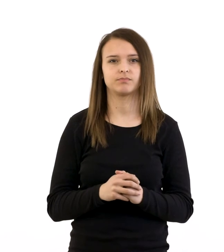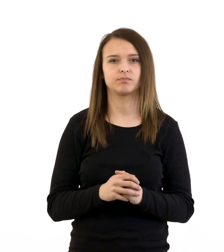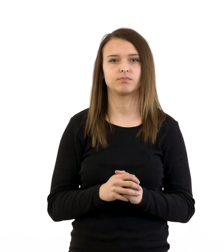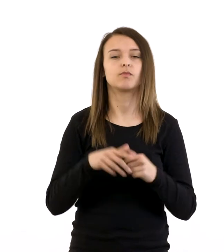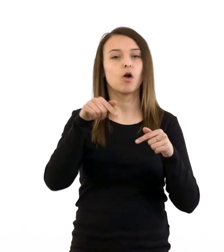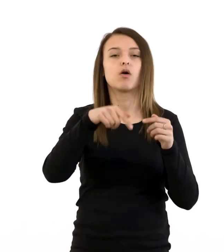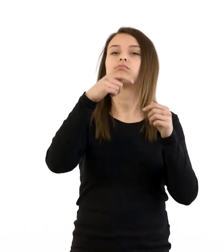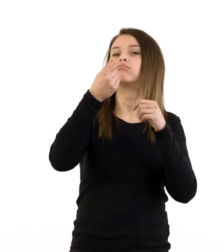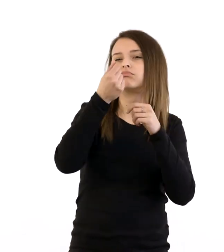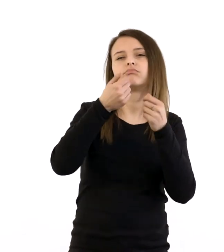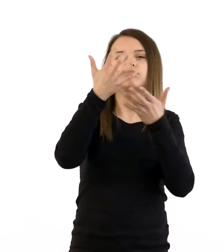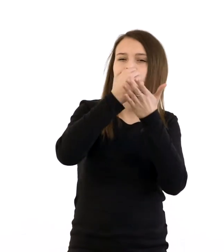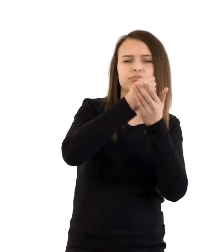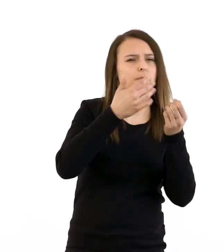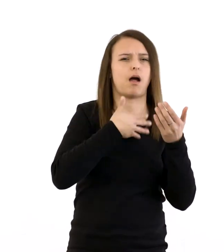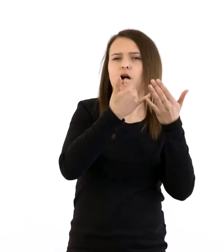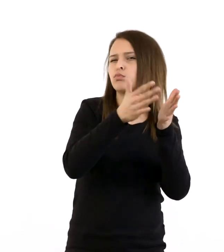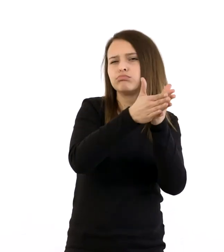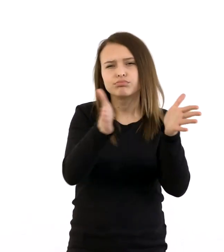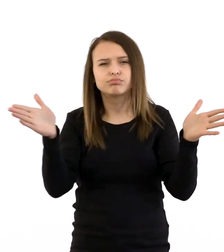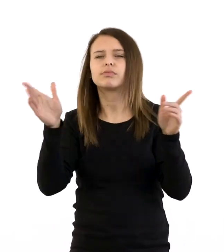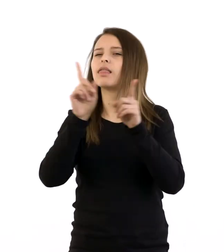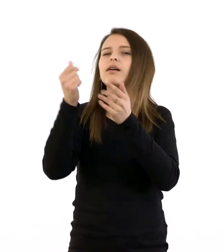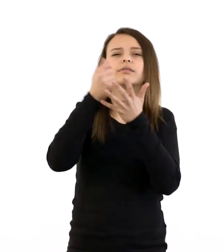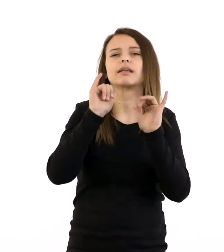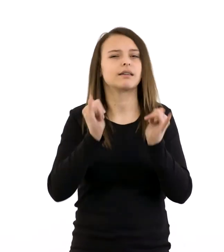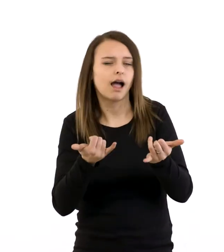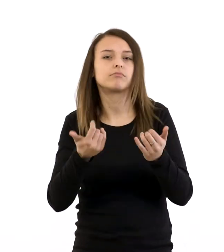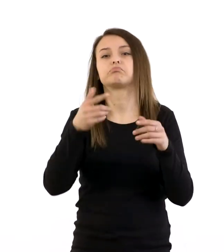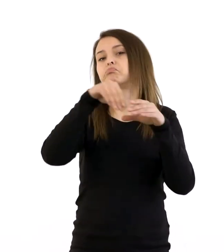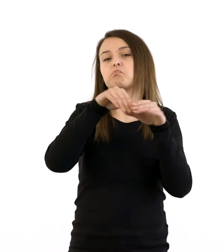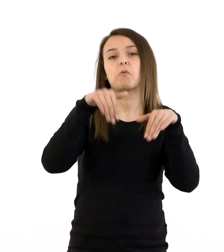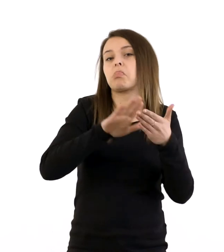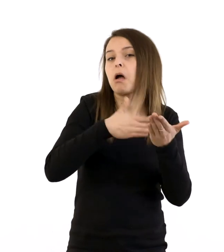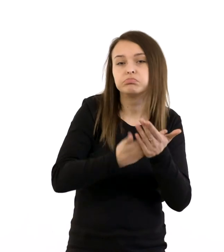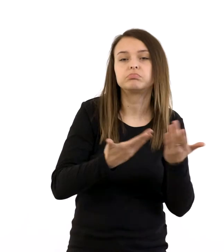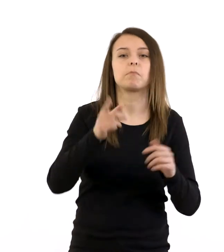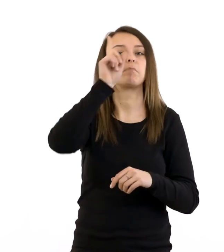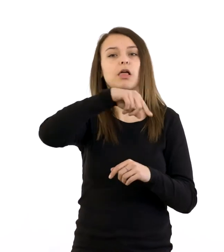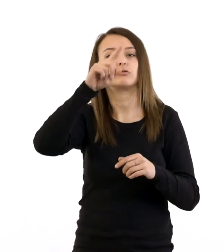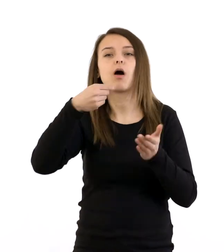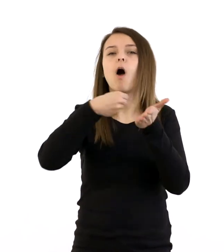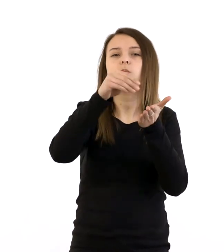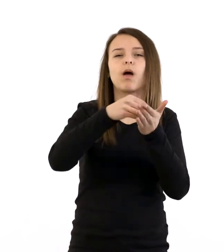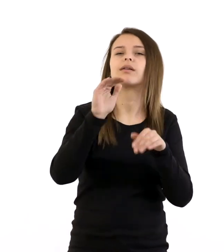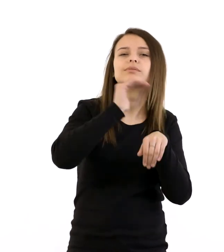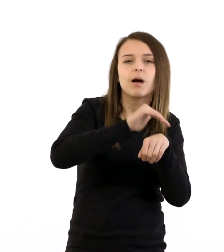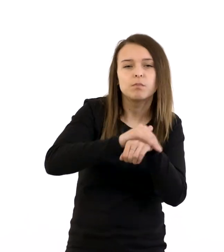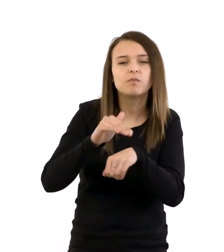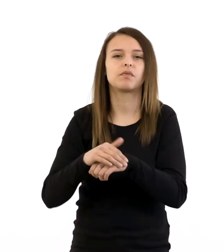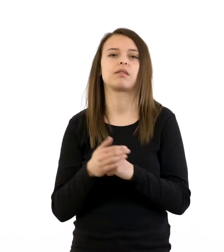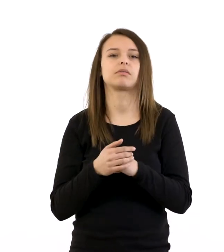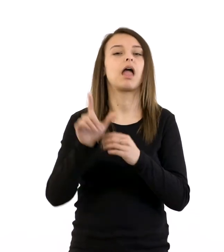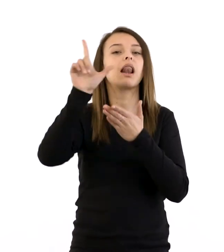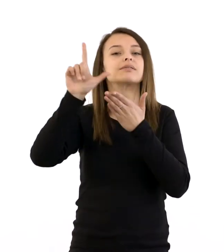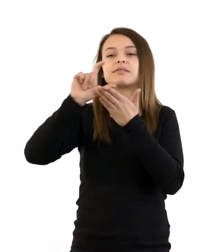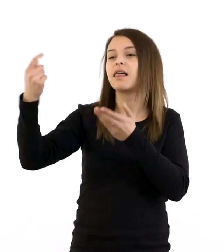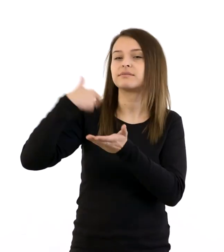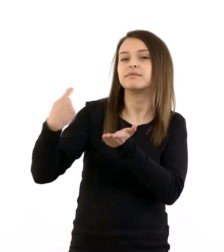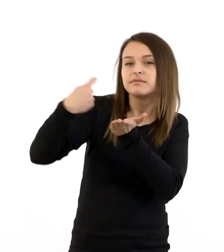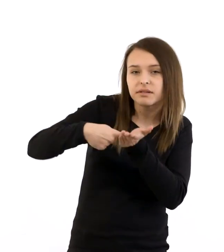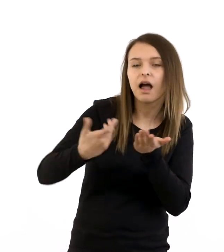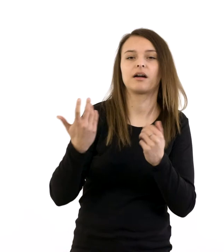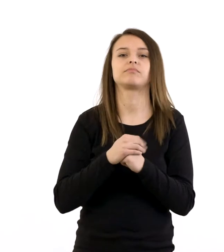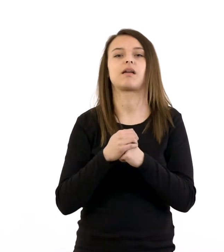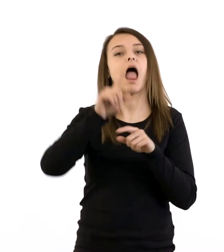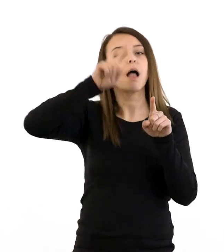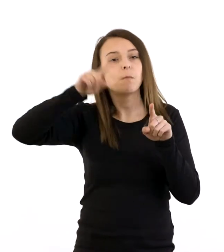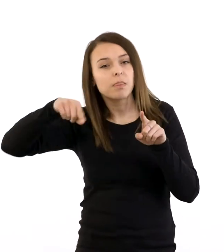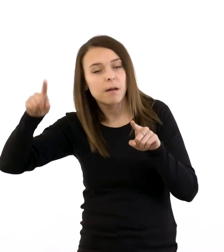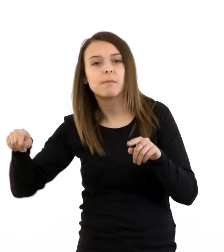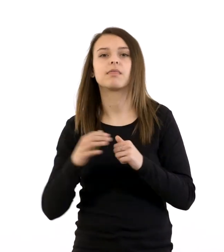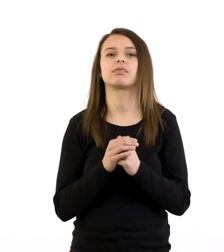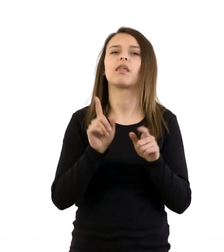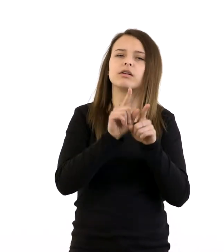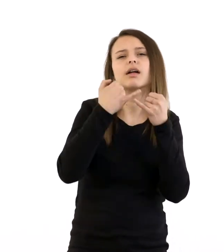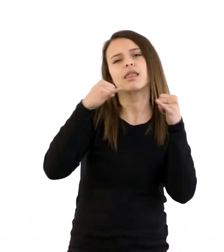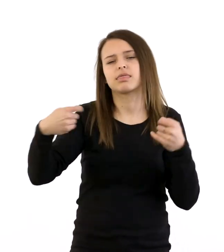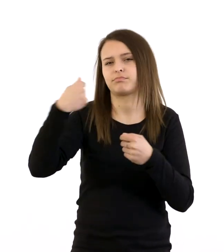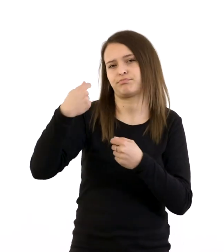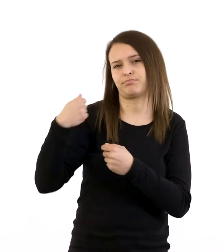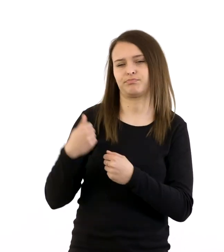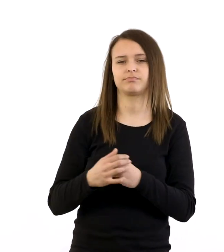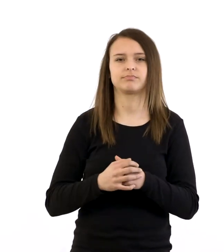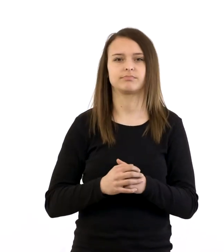Tutaj określamy strumienie przychody i sposoby płatności – np. opłaty subskrypcyjne, licencje, abonamenty, przychody z innych źródeł.